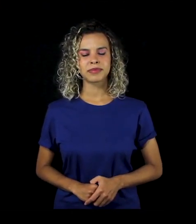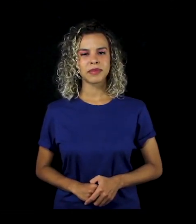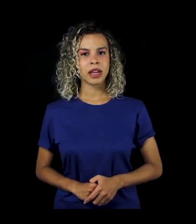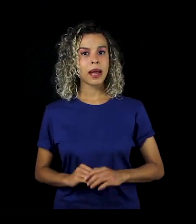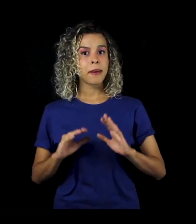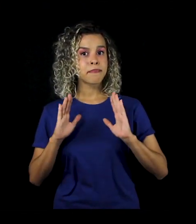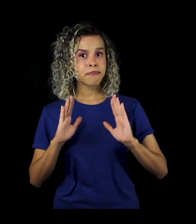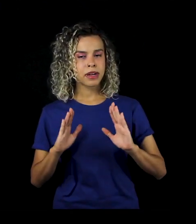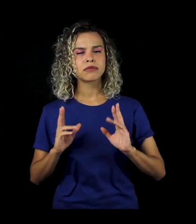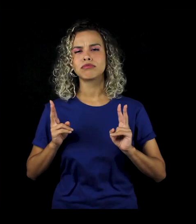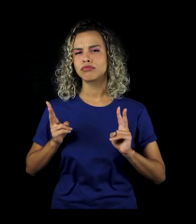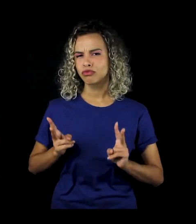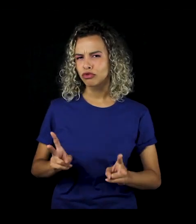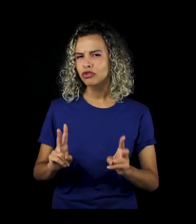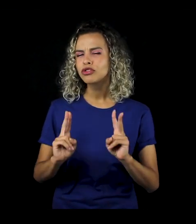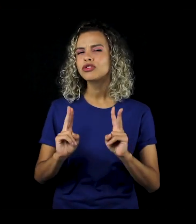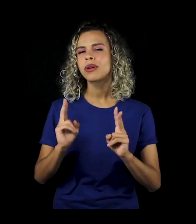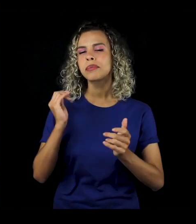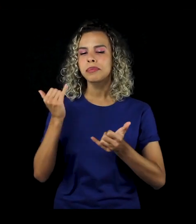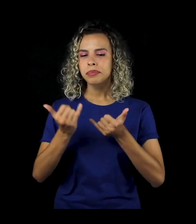A gente vai seguir com esta brincadeira,